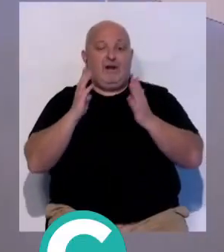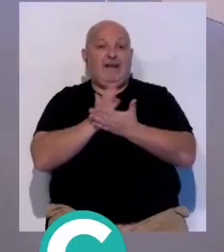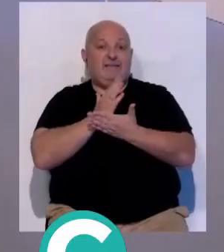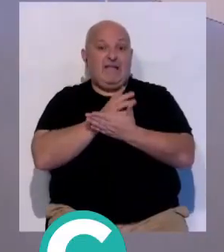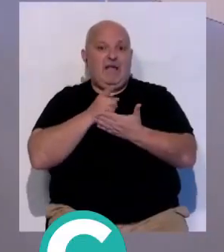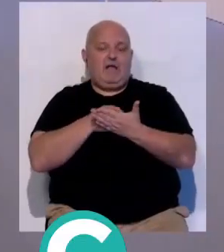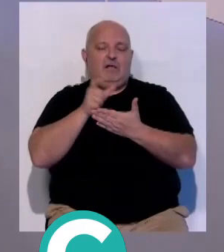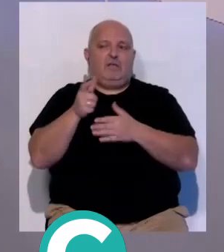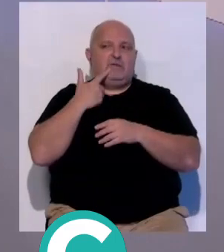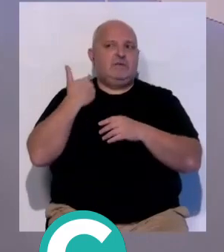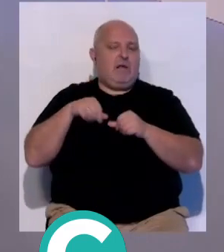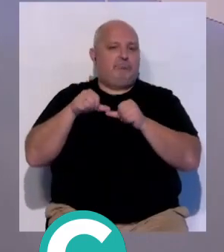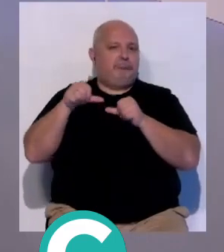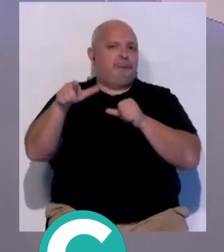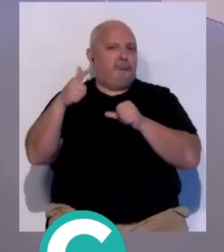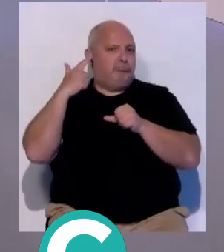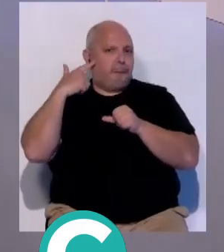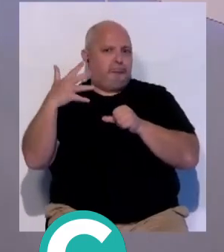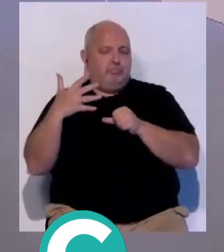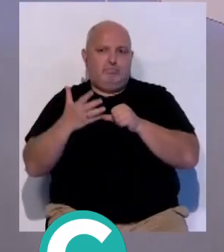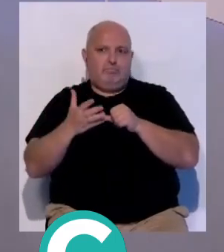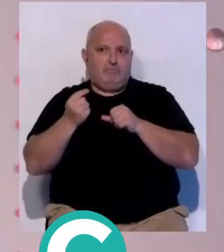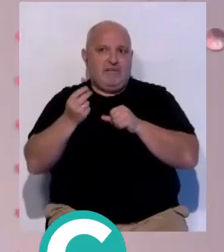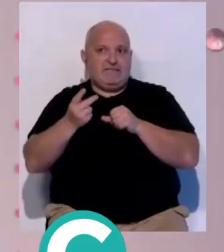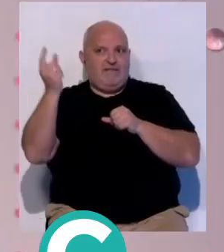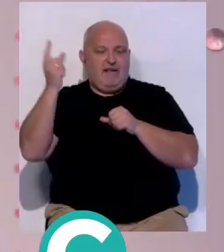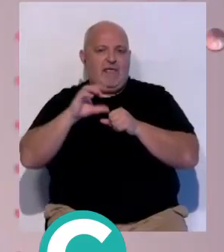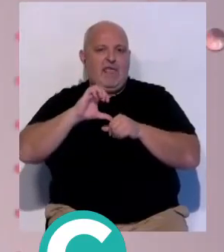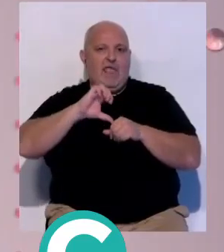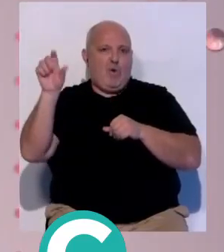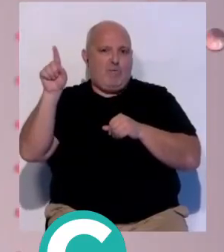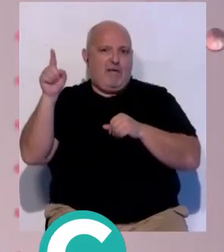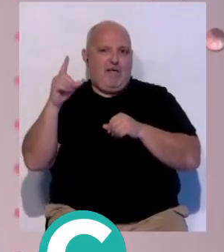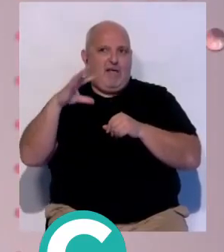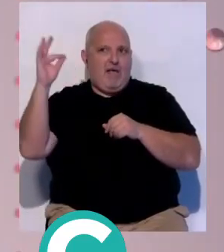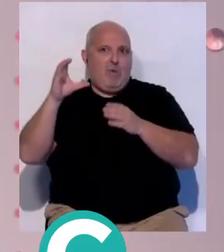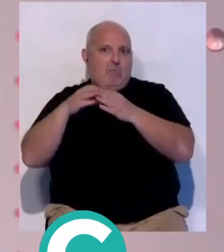carne para salir para Europa era importante entonces llevarse bien con los compañeros